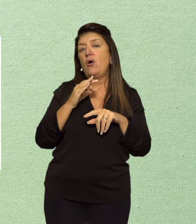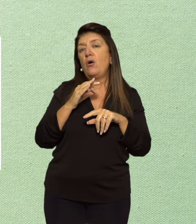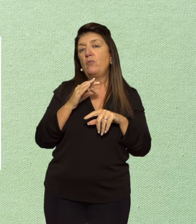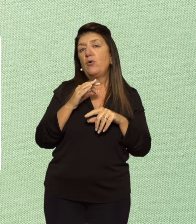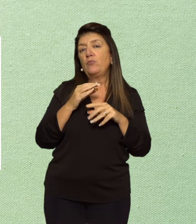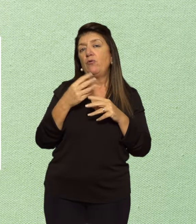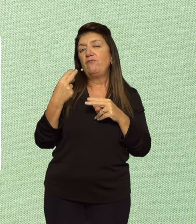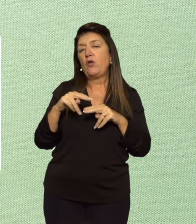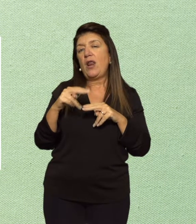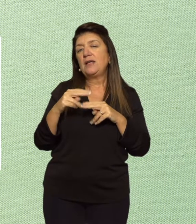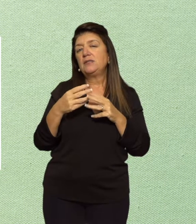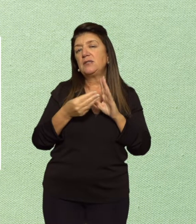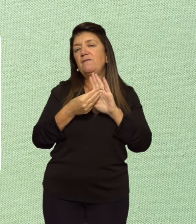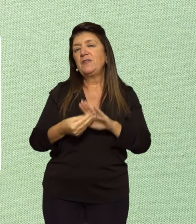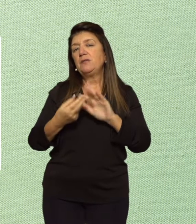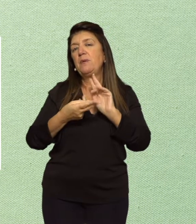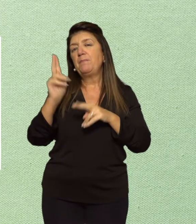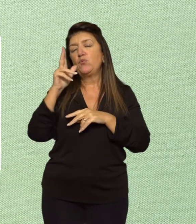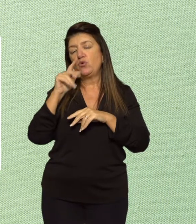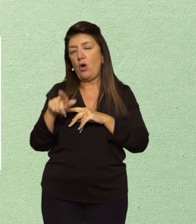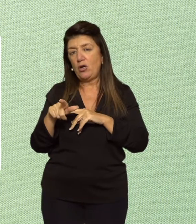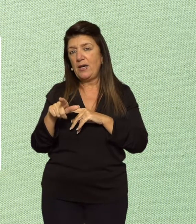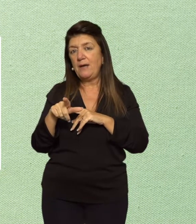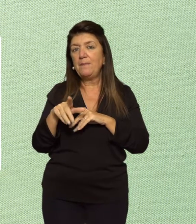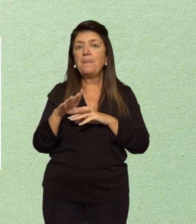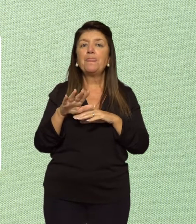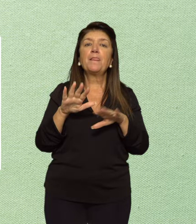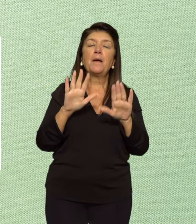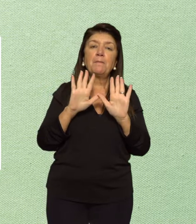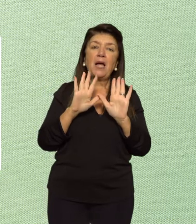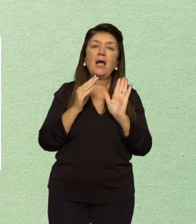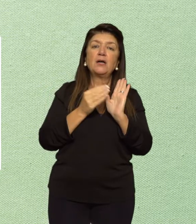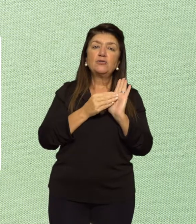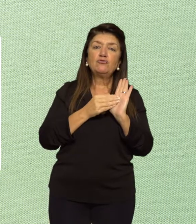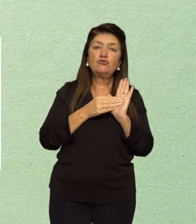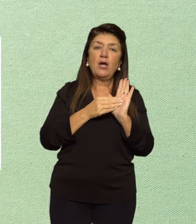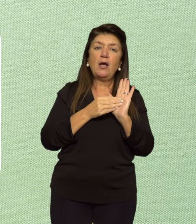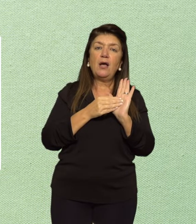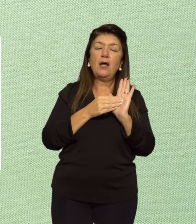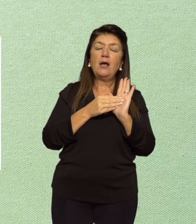però ci sono delle particolarità relative al fatto che se nella popolazione generale, nella